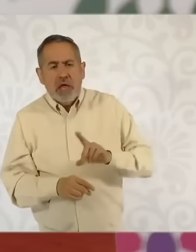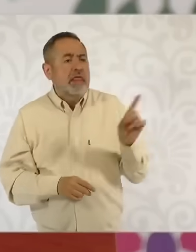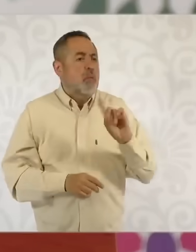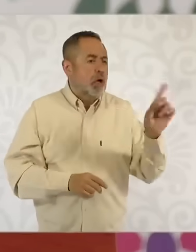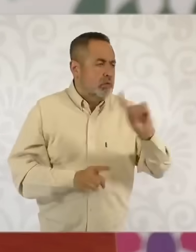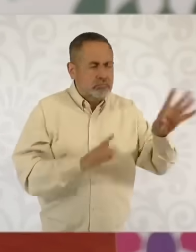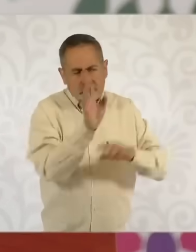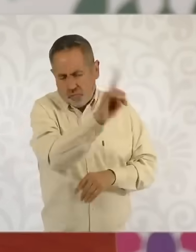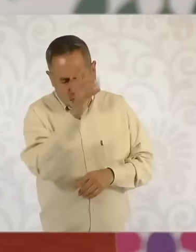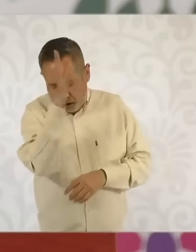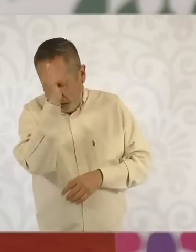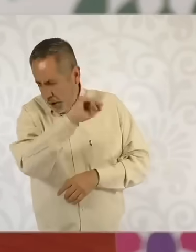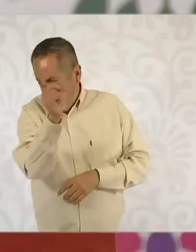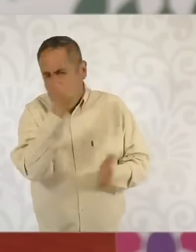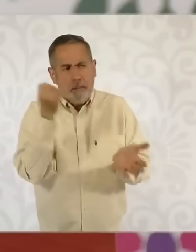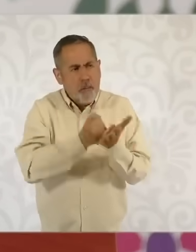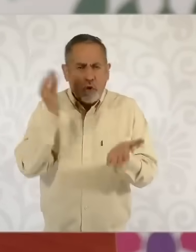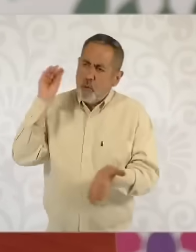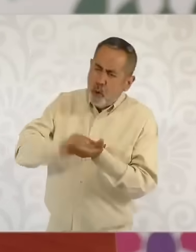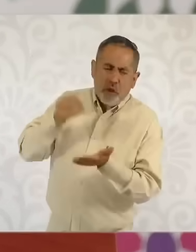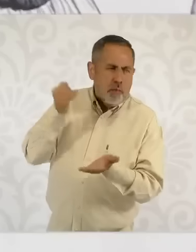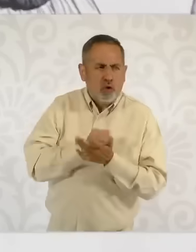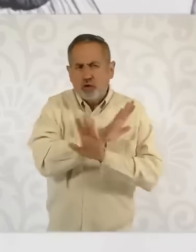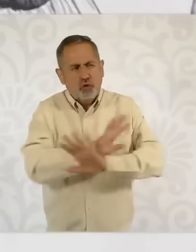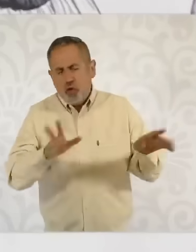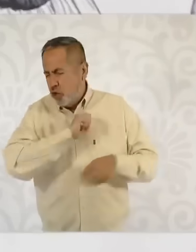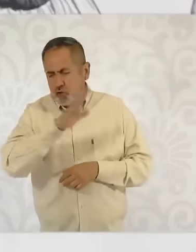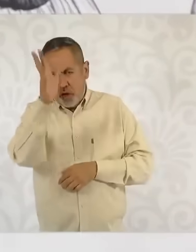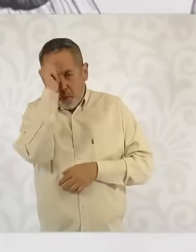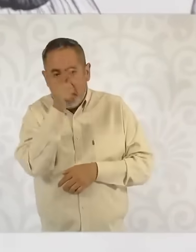de acuerdo con el impuesto a las remesas que afecta a Estados Unidos y que afecta